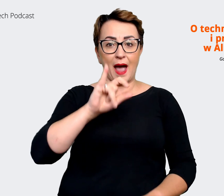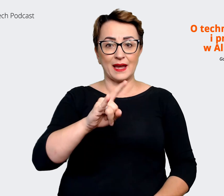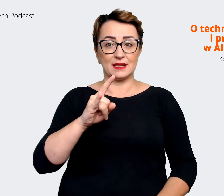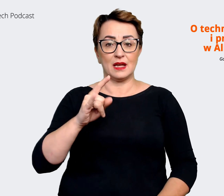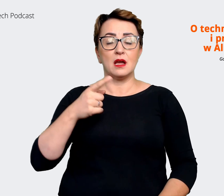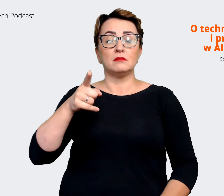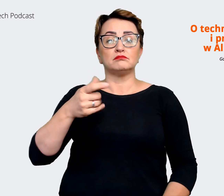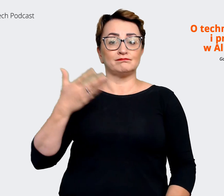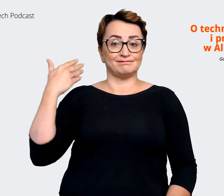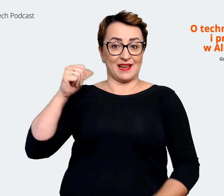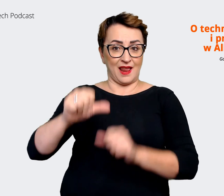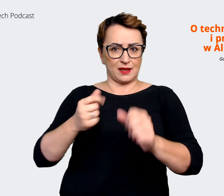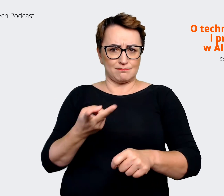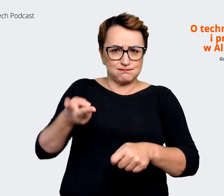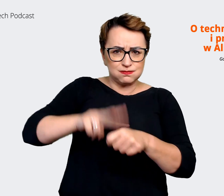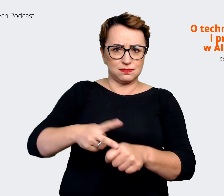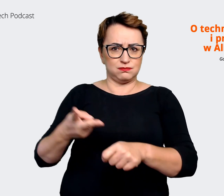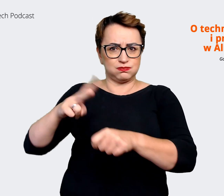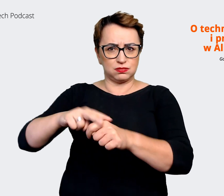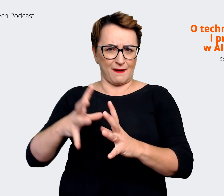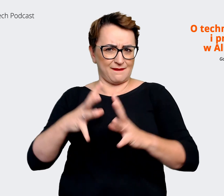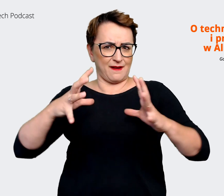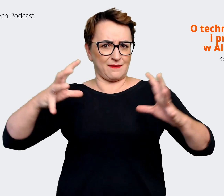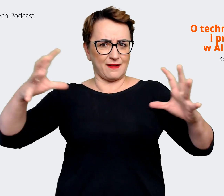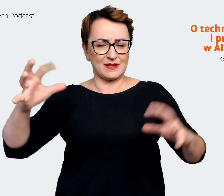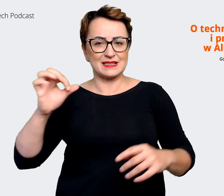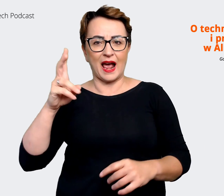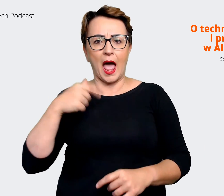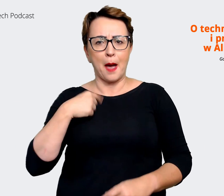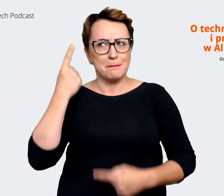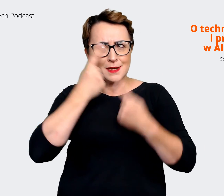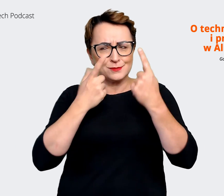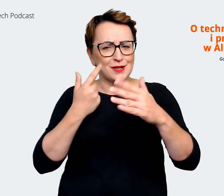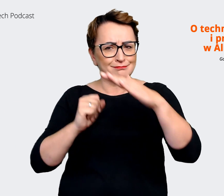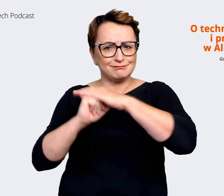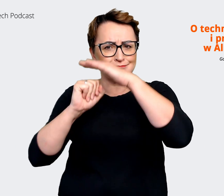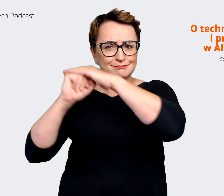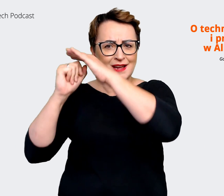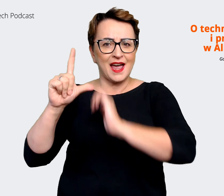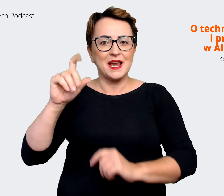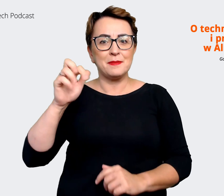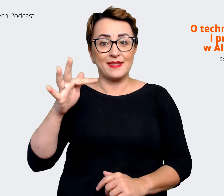cały czas swoją skalę. Cały czas o tym myślimy, gdzie jest limit i jak znowu kolejny rok zrobić